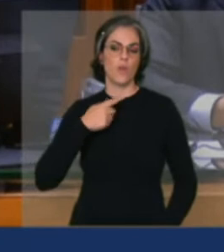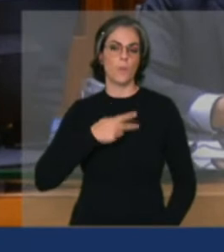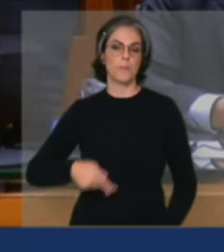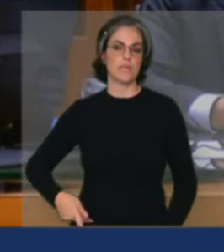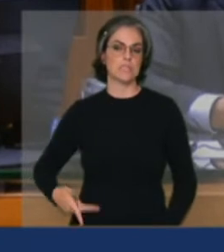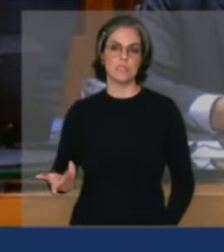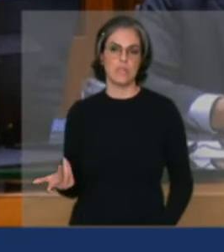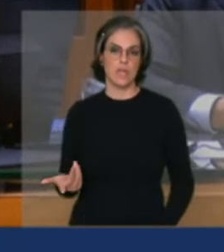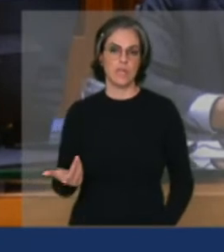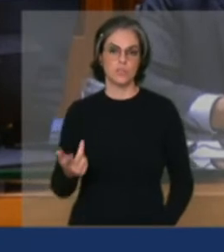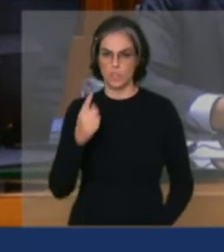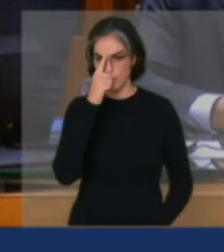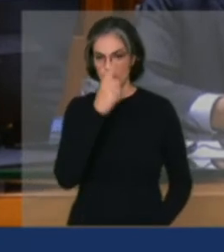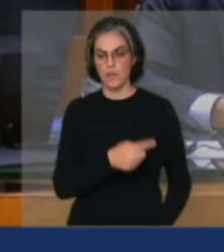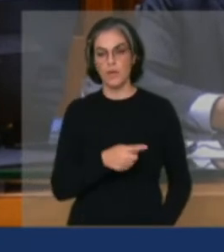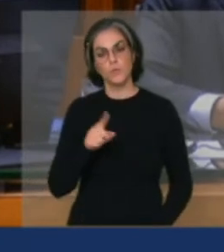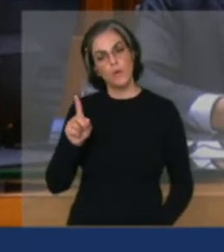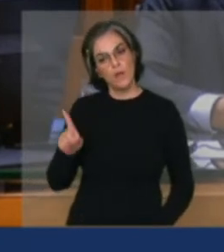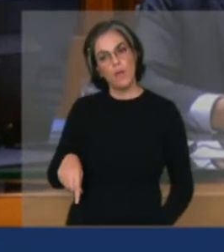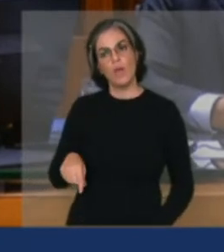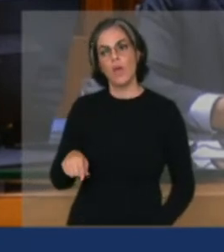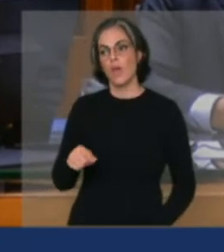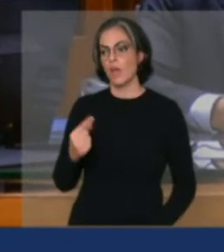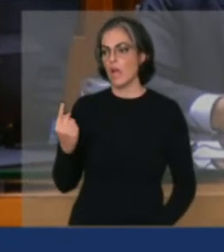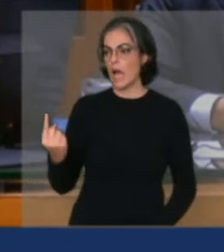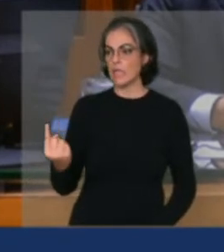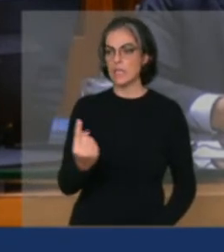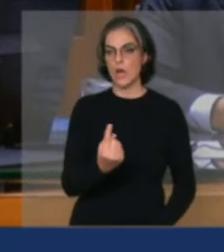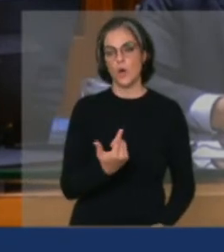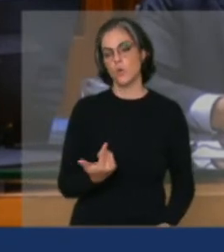CASA, É QUE... VAI DANDO A VEZ A TODOS QUE PEDEM, REFORÇANDO QUE OS QUE NÃO PEDEM TAMBÉM É DIVULGADA.